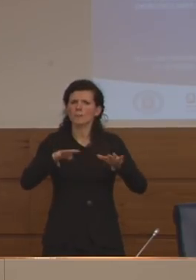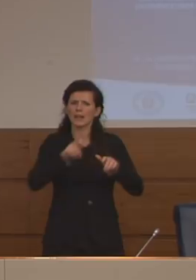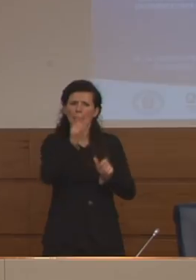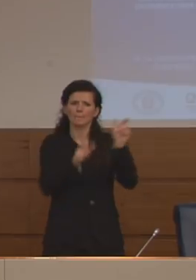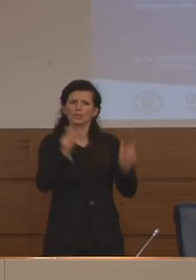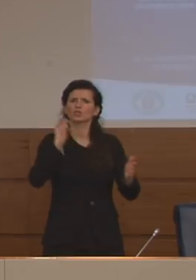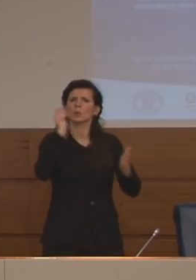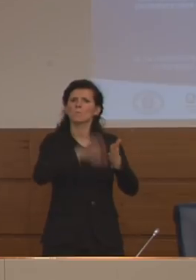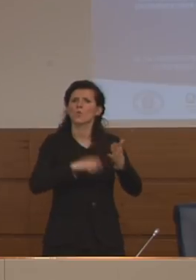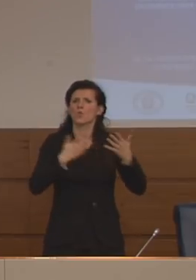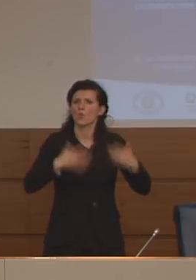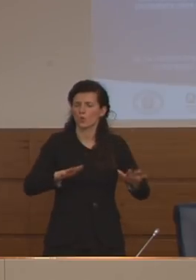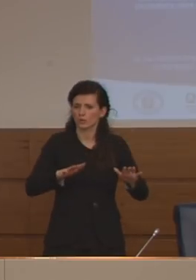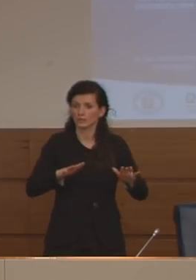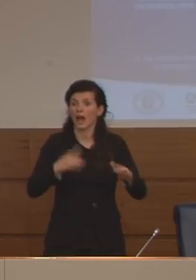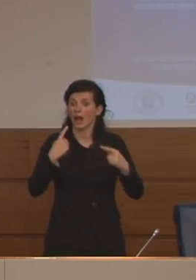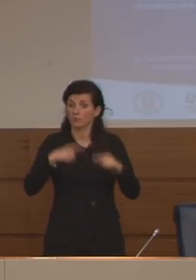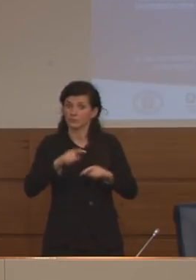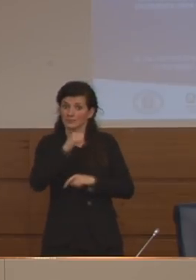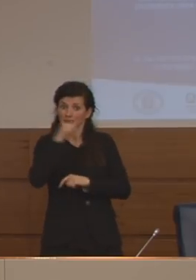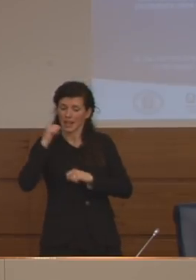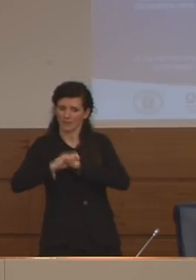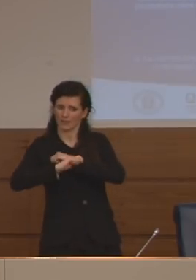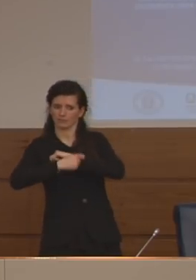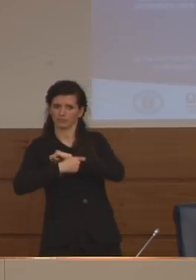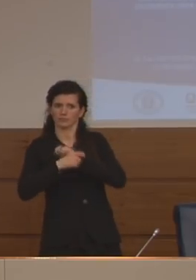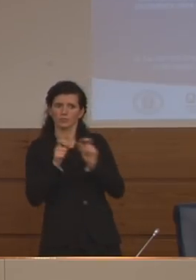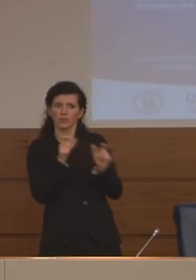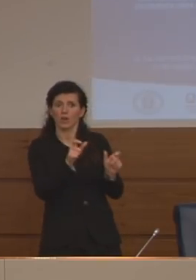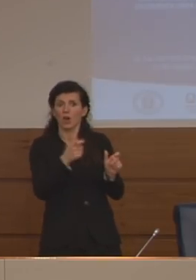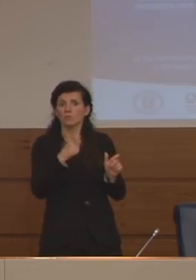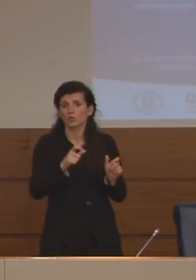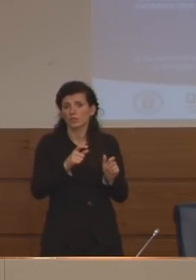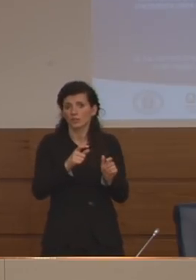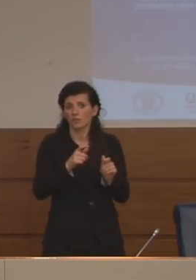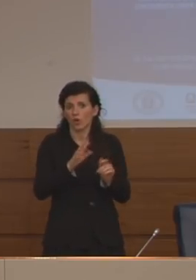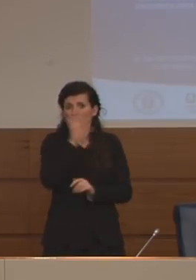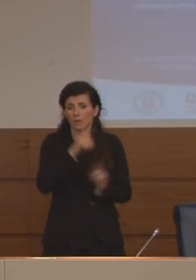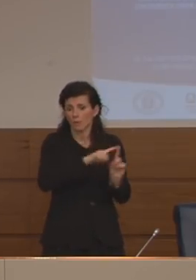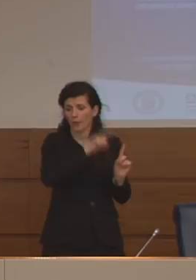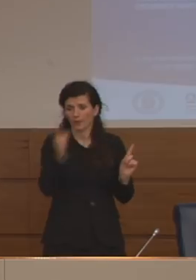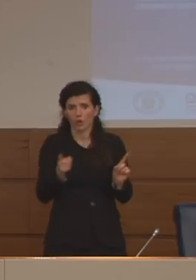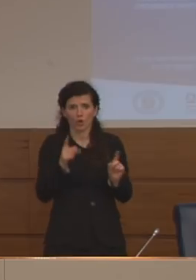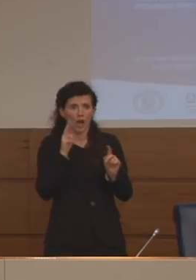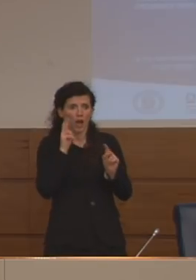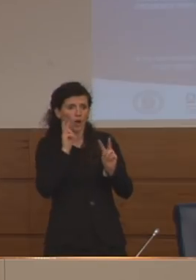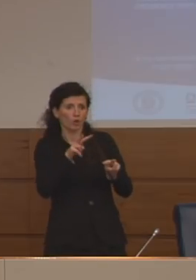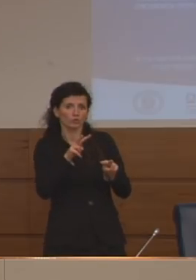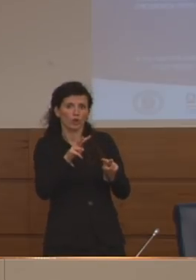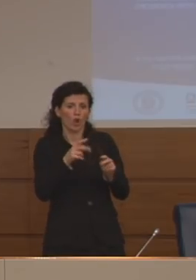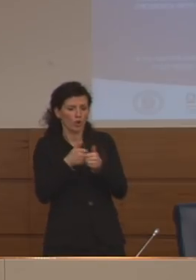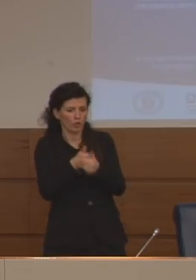evitare di vanificare lo sforzo fatto dal paese fin qui con il lockdown. Grazie.